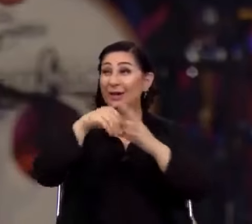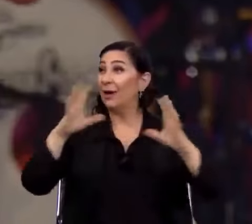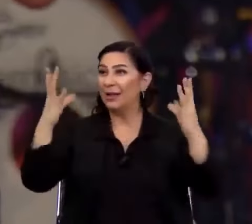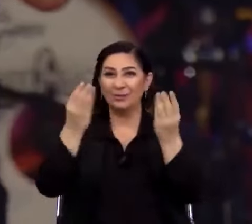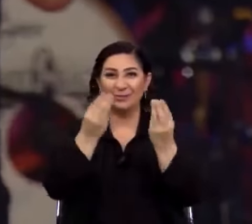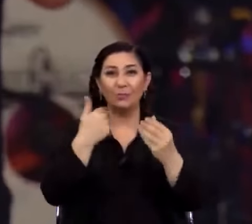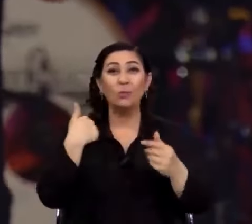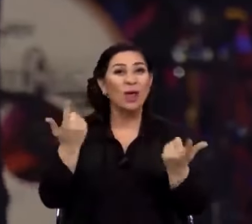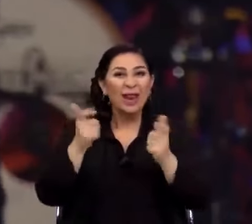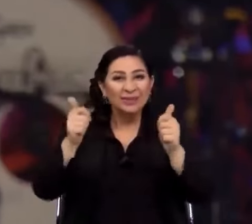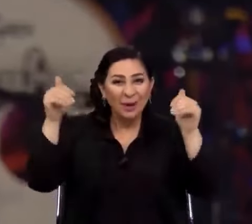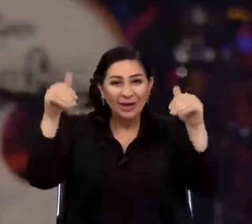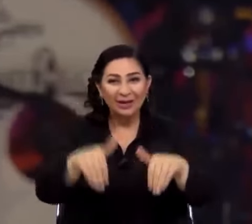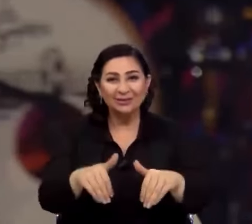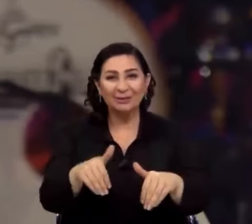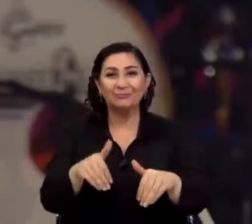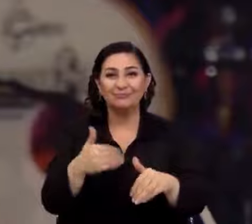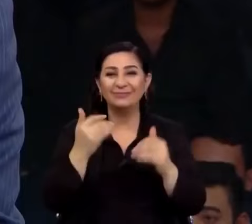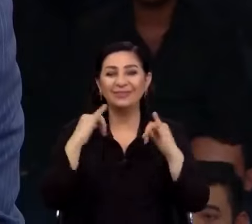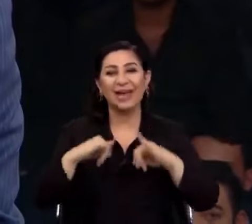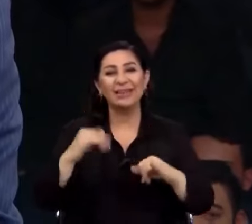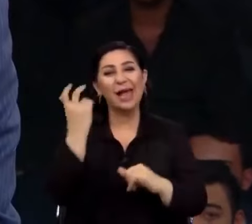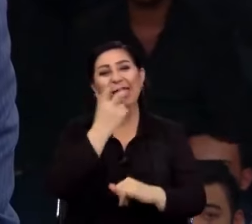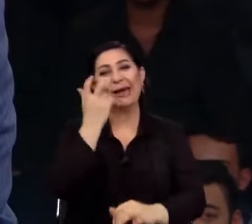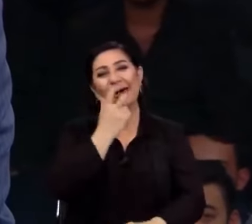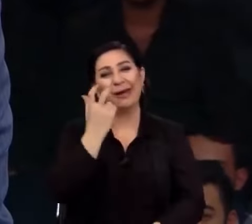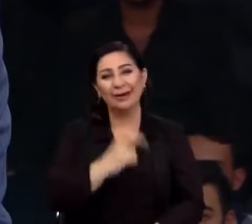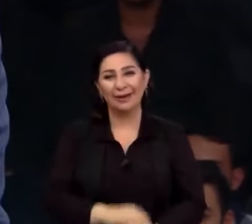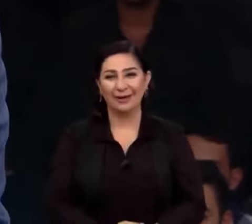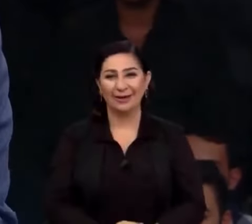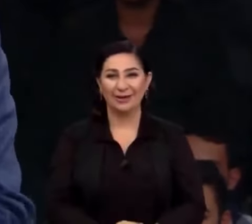ne zaman gelsem Evet bir şekilde söylü bir şekilde söylüyorum siz nasıl